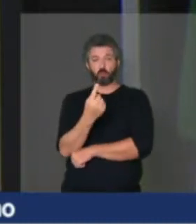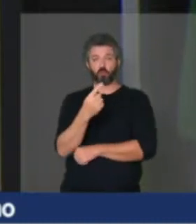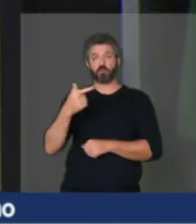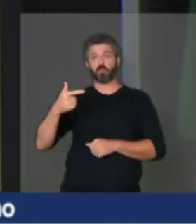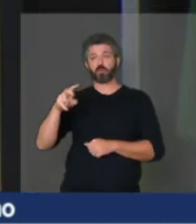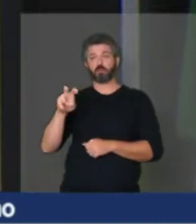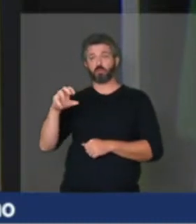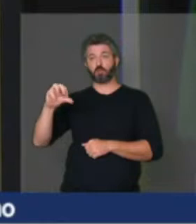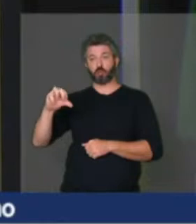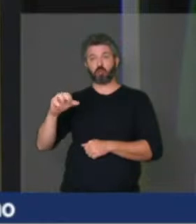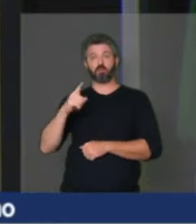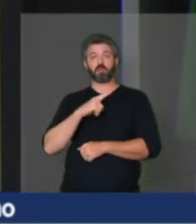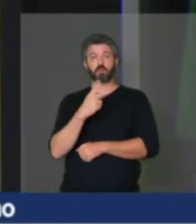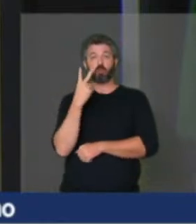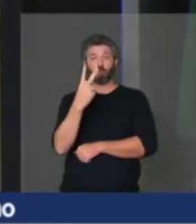DUAS DOSES DE VACINA. REBECA ANDRADE FOI DA GINÁSTICA